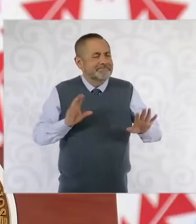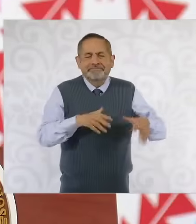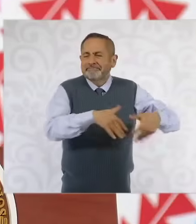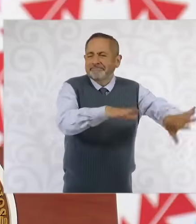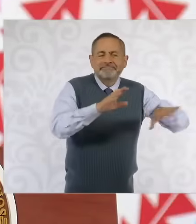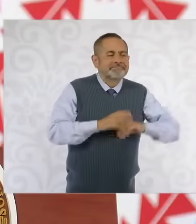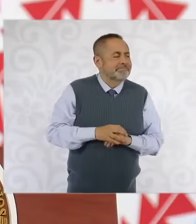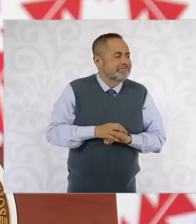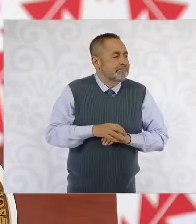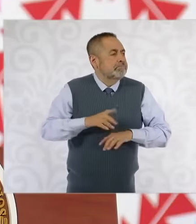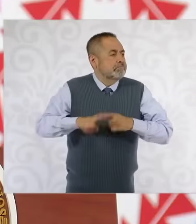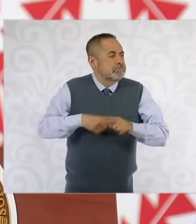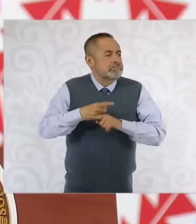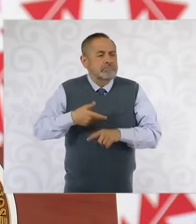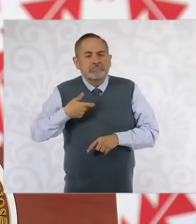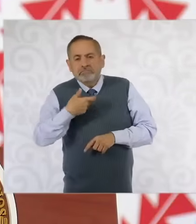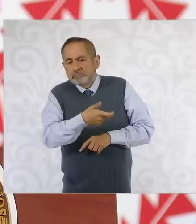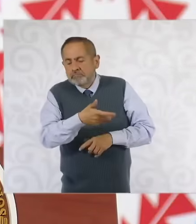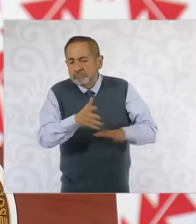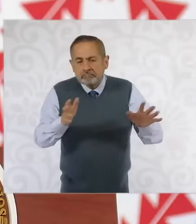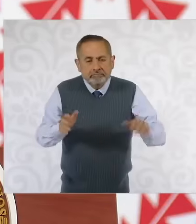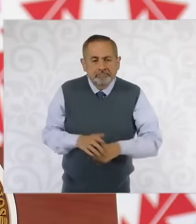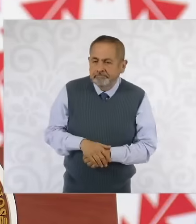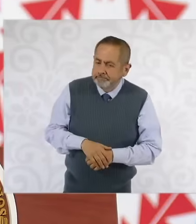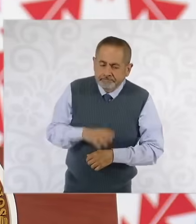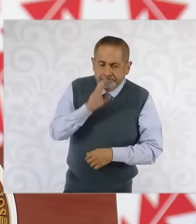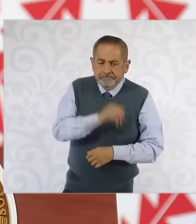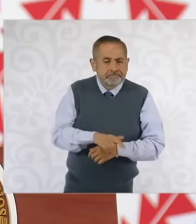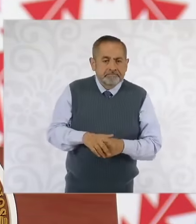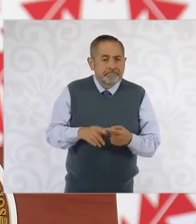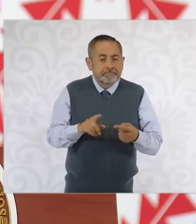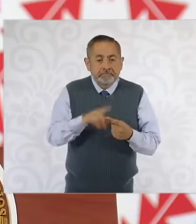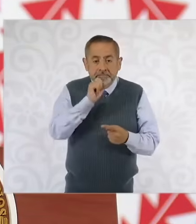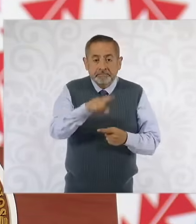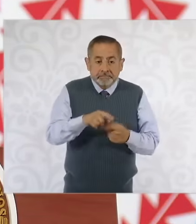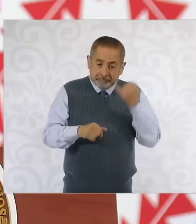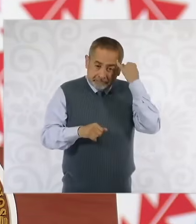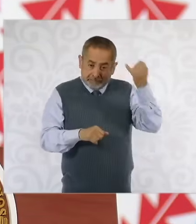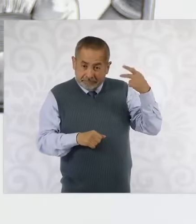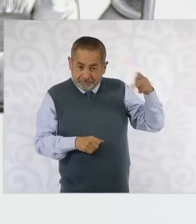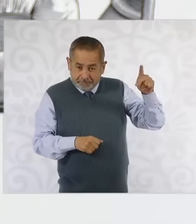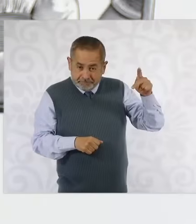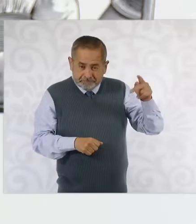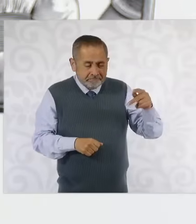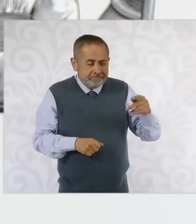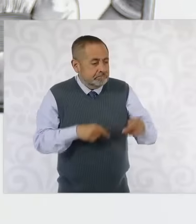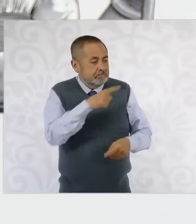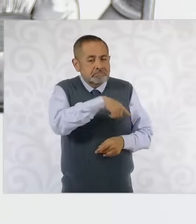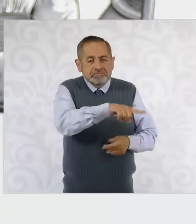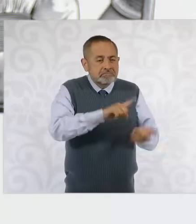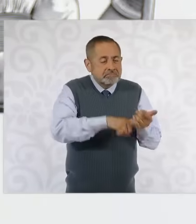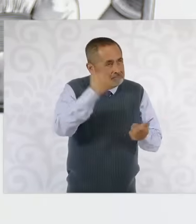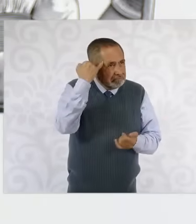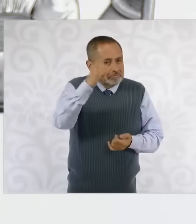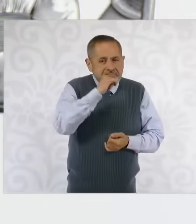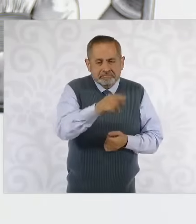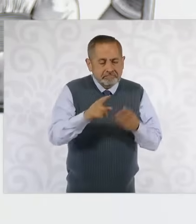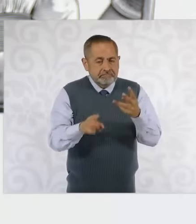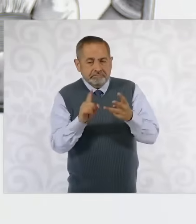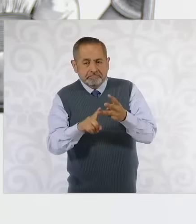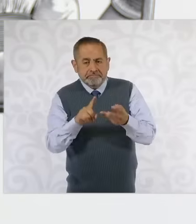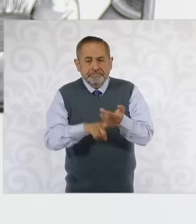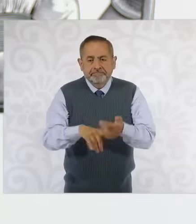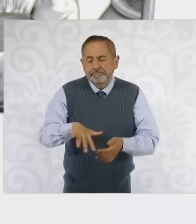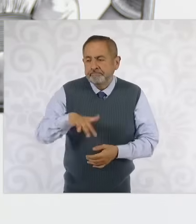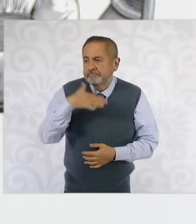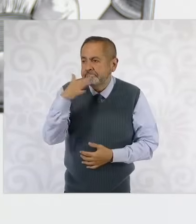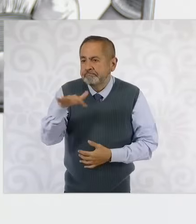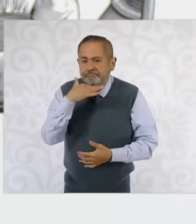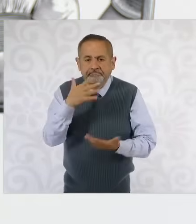eh la idea que venía de fuera ni siquiera era una idea propia y tercero la corrupción vinculada con